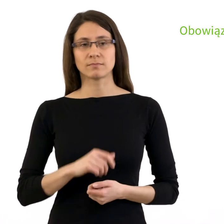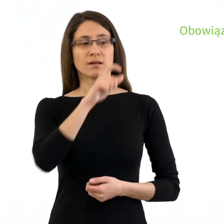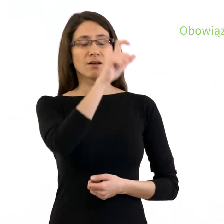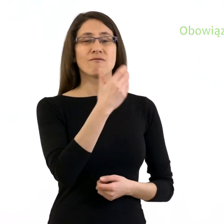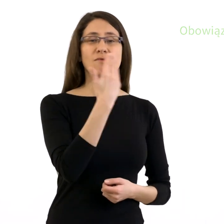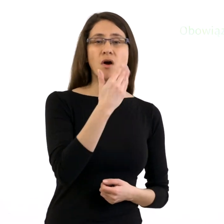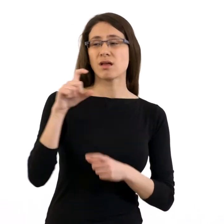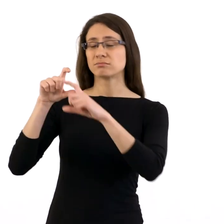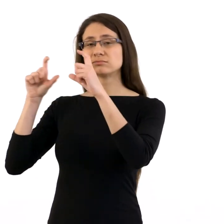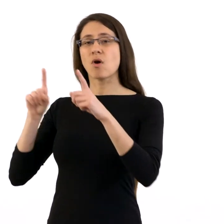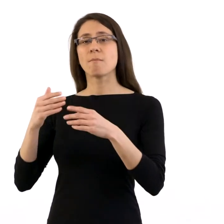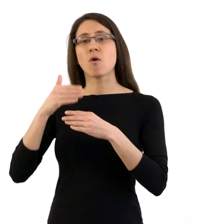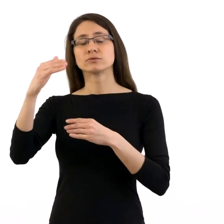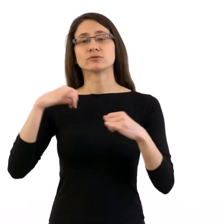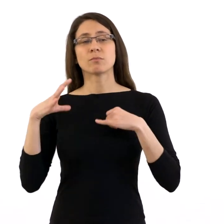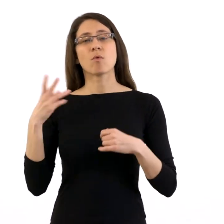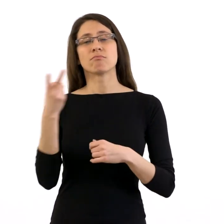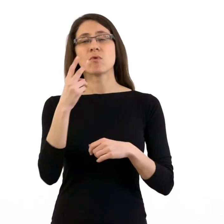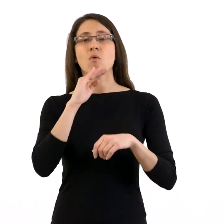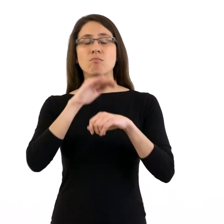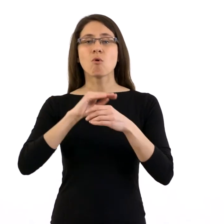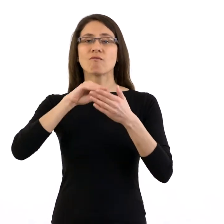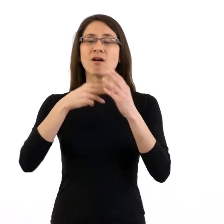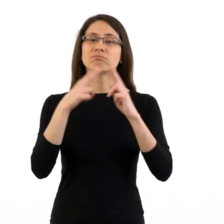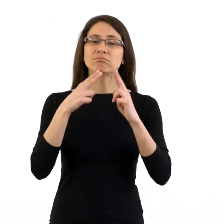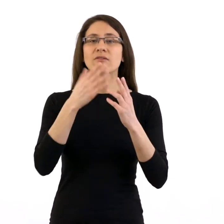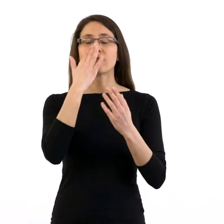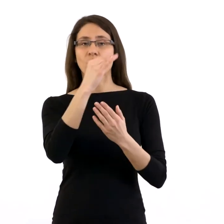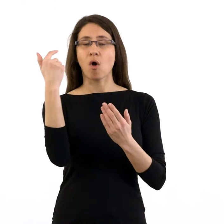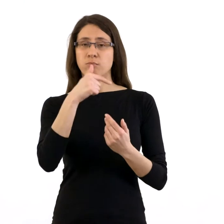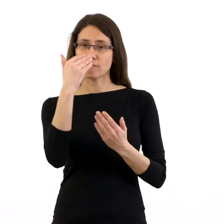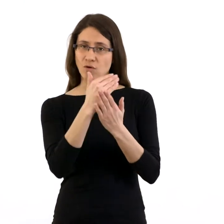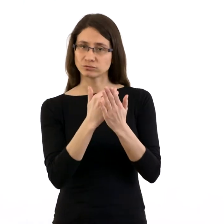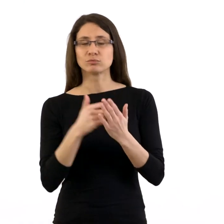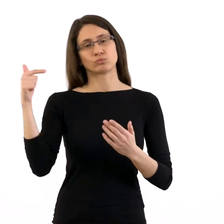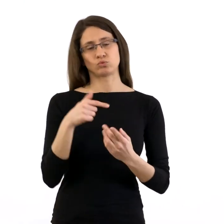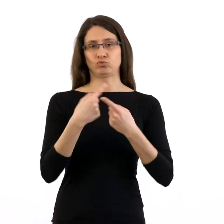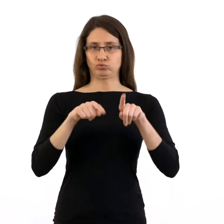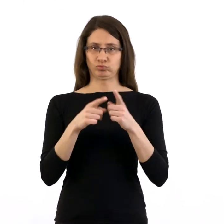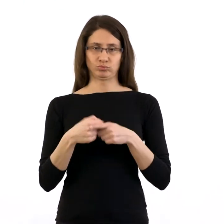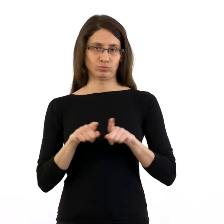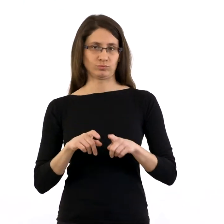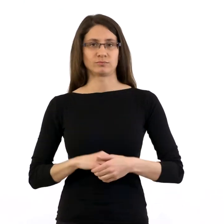wypełnianie obowiązków zawartych w umowie z organizacją,